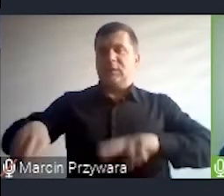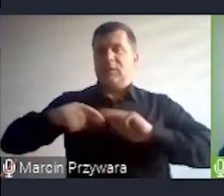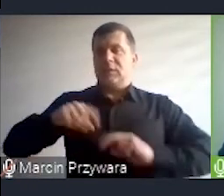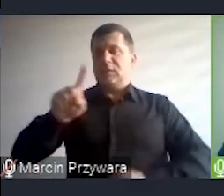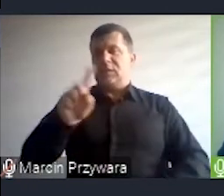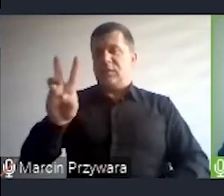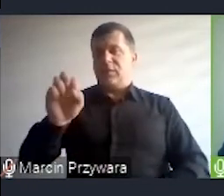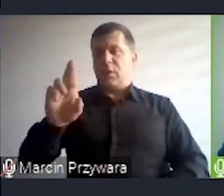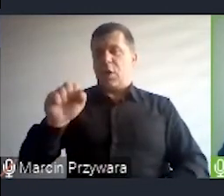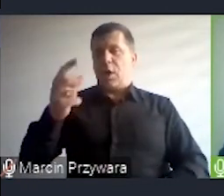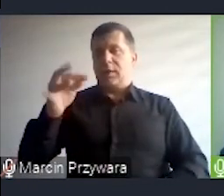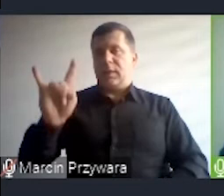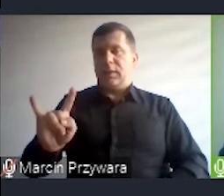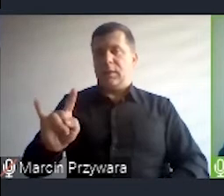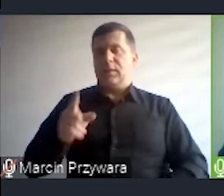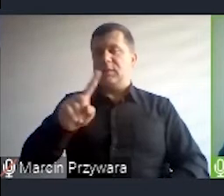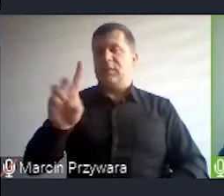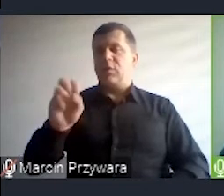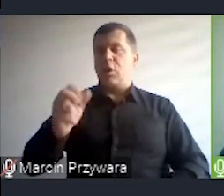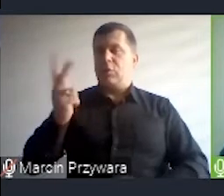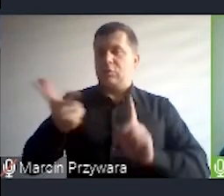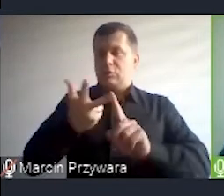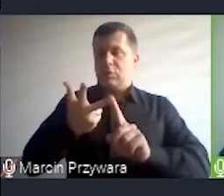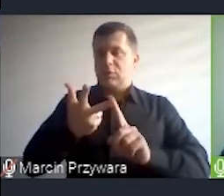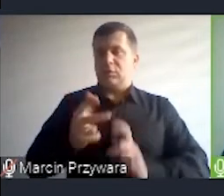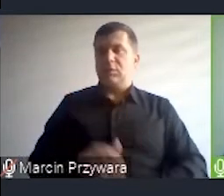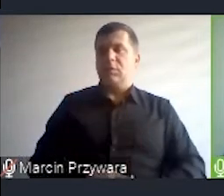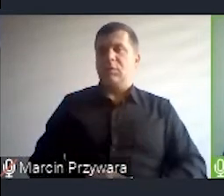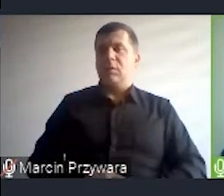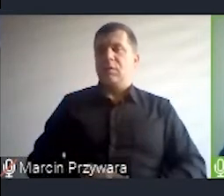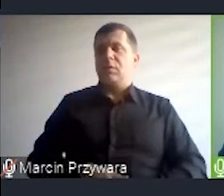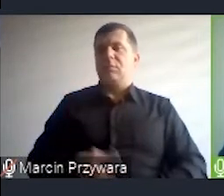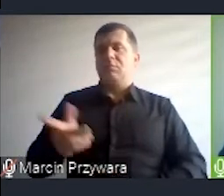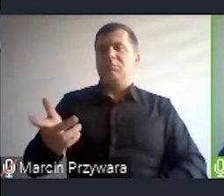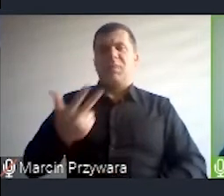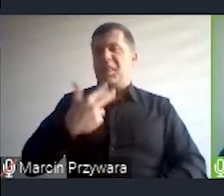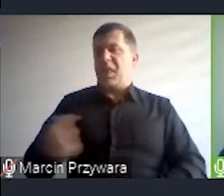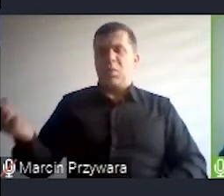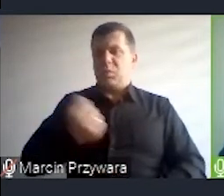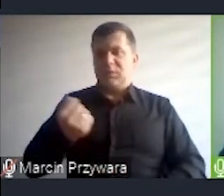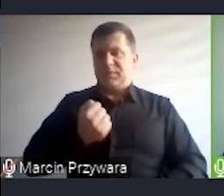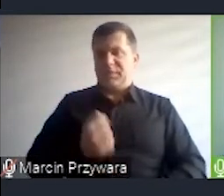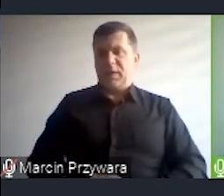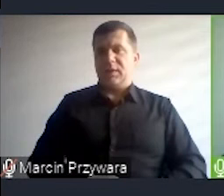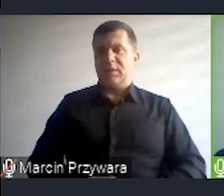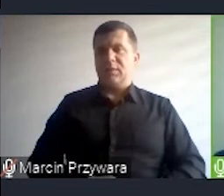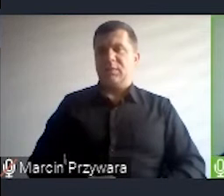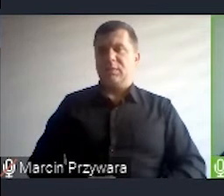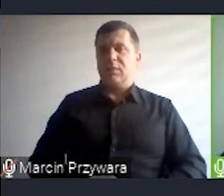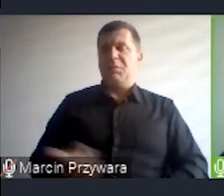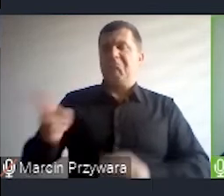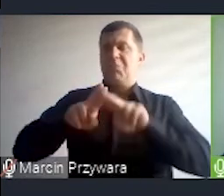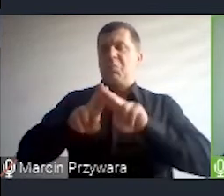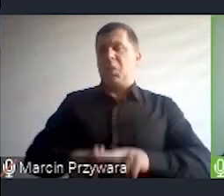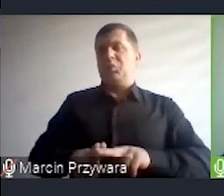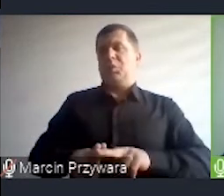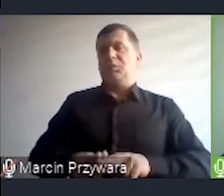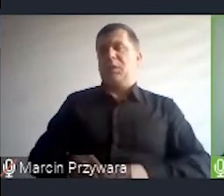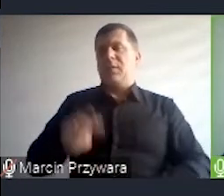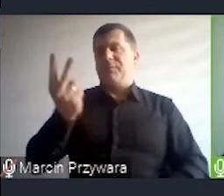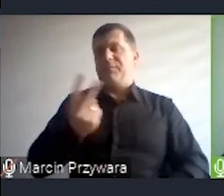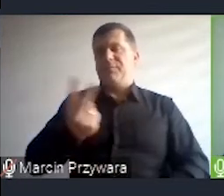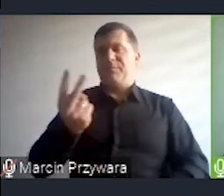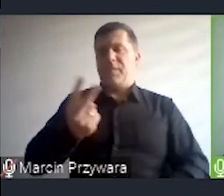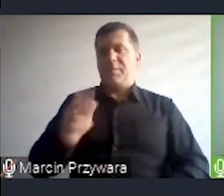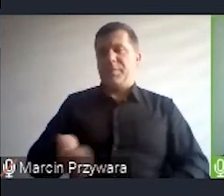Zwrotny jako trzecia opcja jest w zasadzie nieużywany, czyli pozostają te dwa pierwsze.